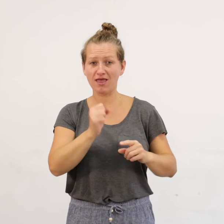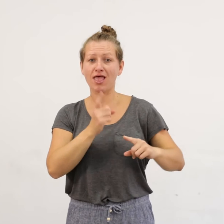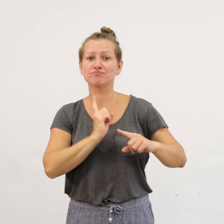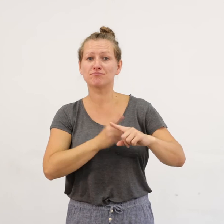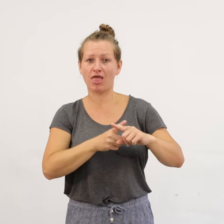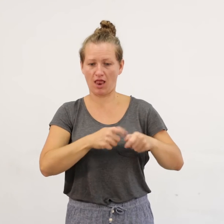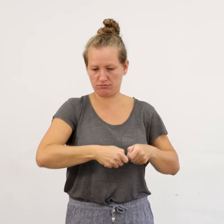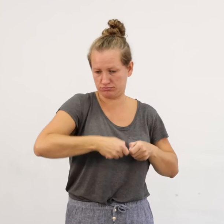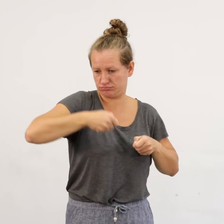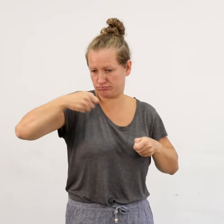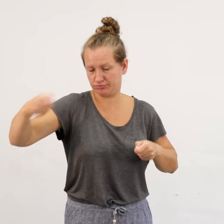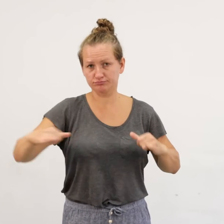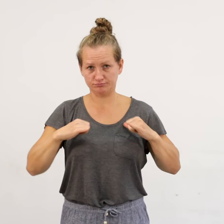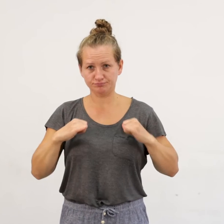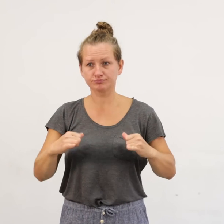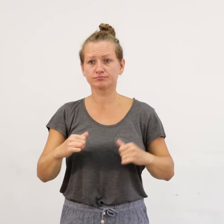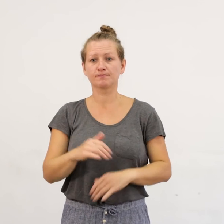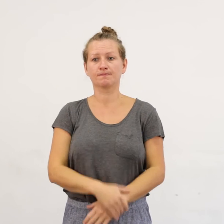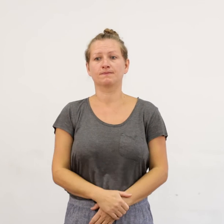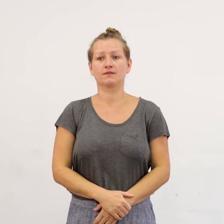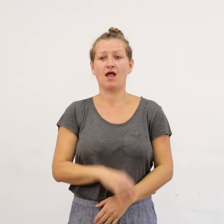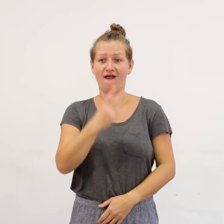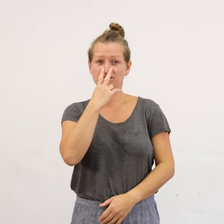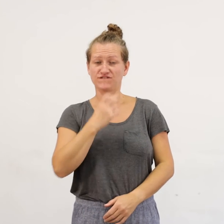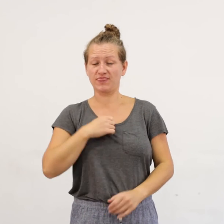przypadku hełmów stalowych takowego nie było.